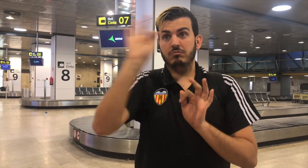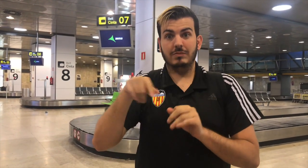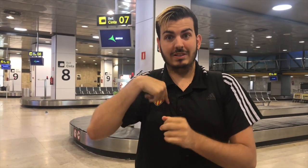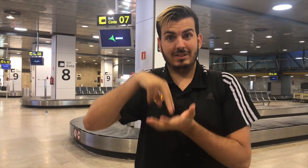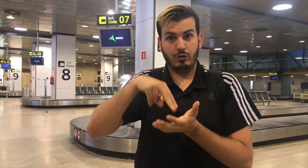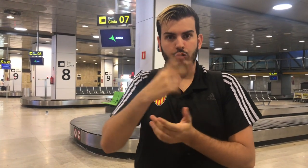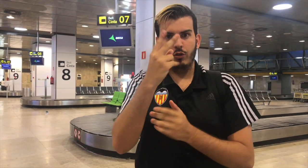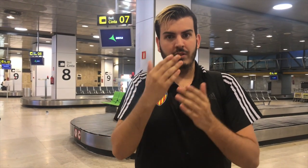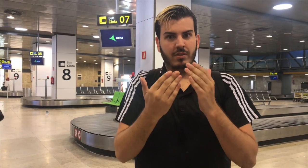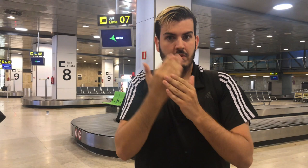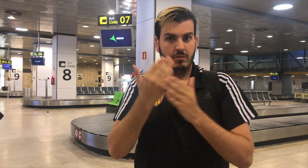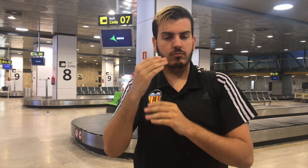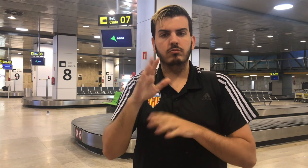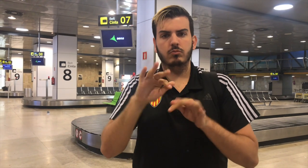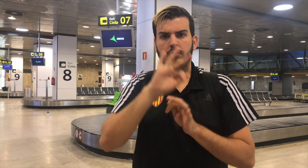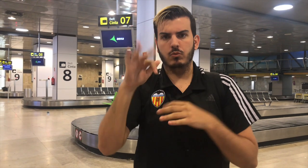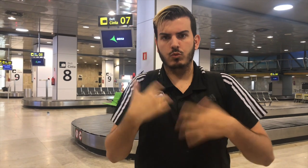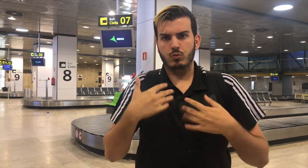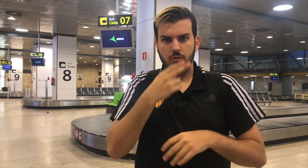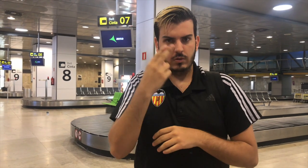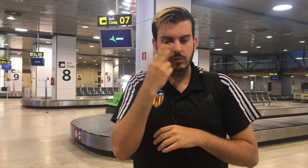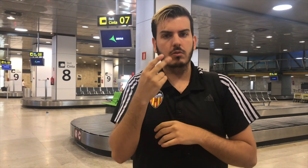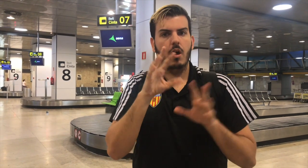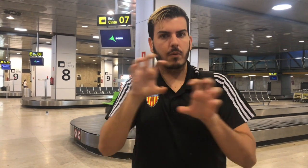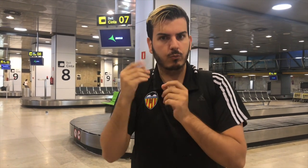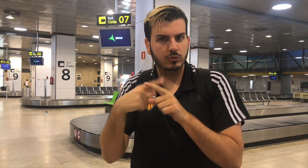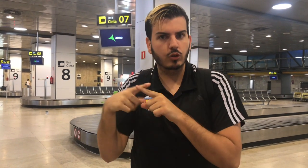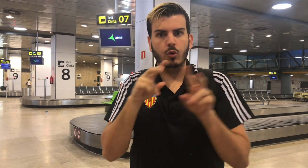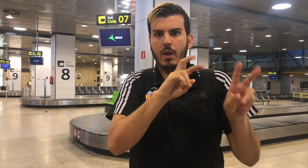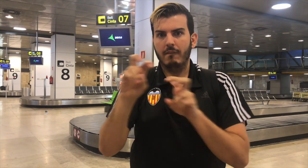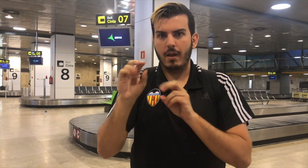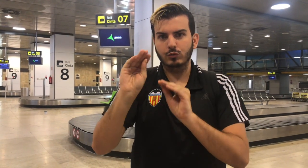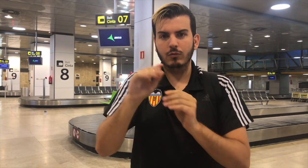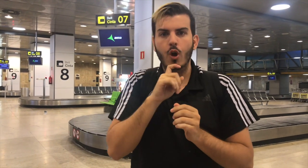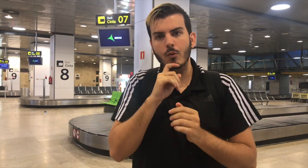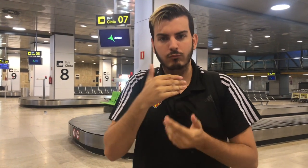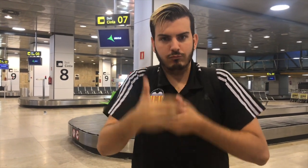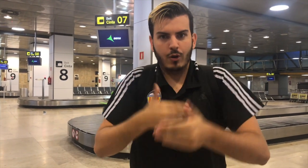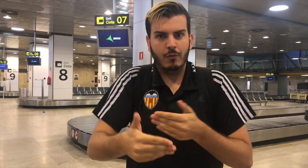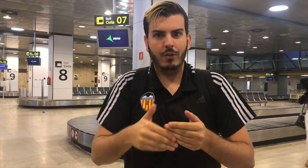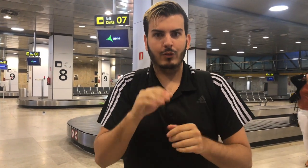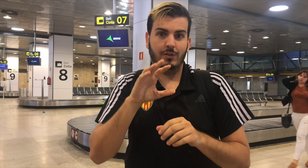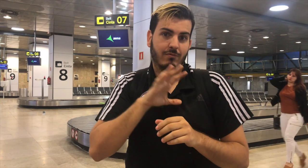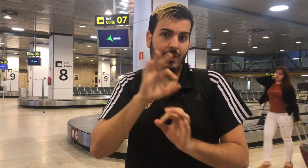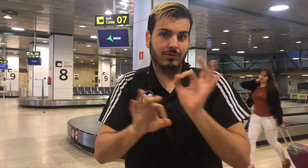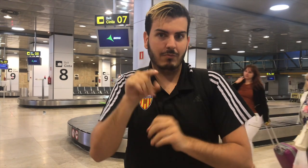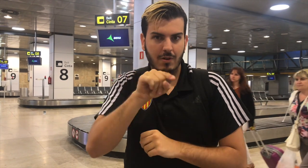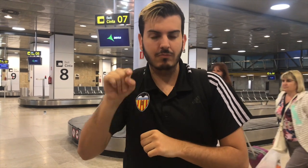durante dos días he podido ver el arduo e interesante trabajo desempeñado y aprender mucho. Sobre todo, de su procedimiento.